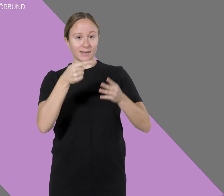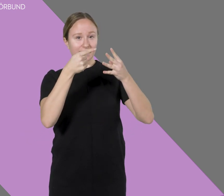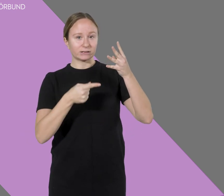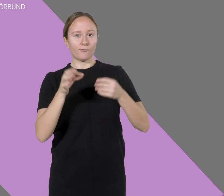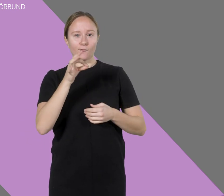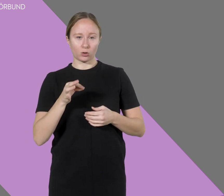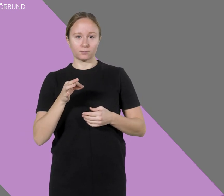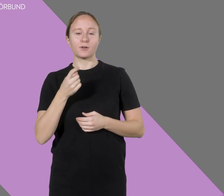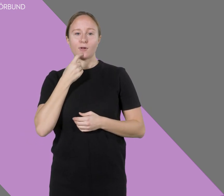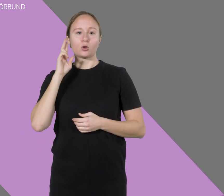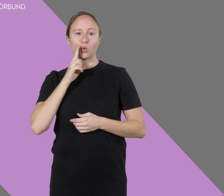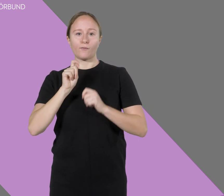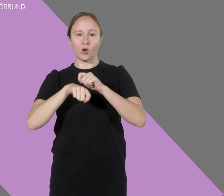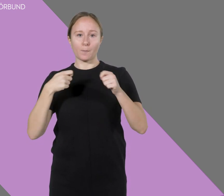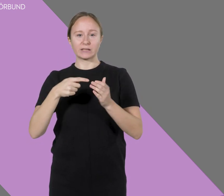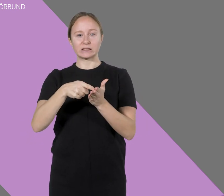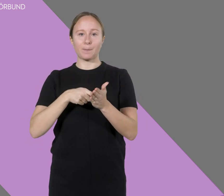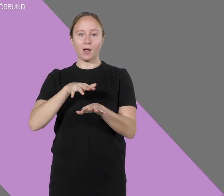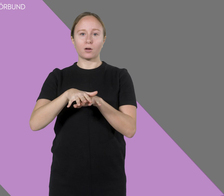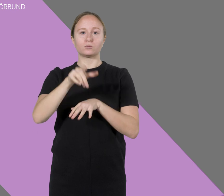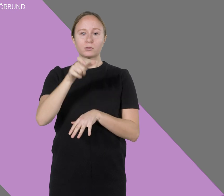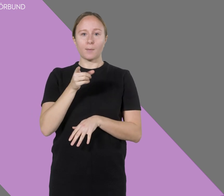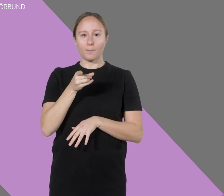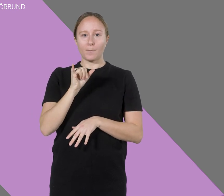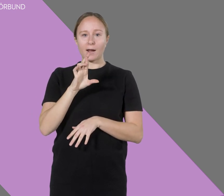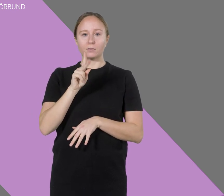Dessa frågor besvaras på vår intervjuvideo av Pirkko Selin-Grönlund, -